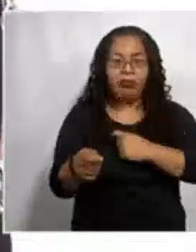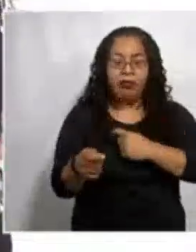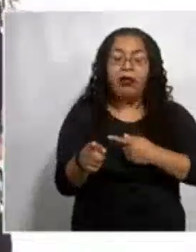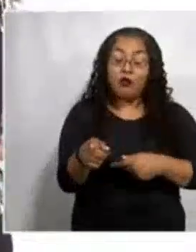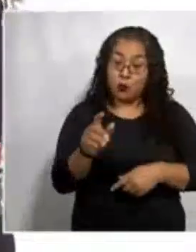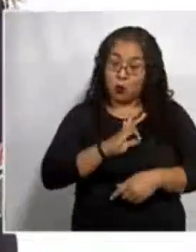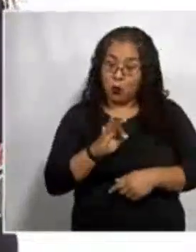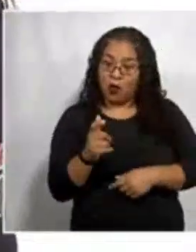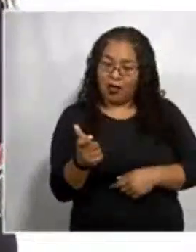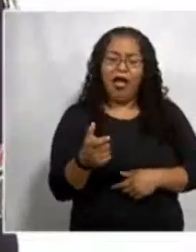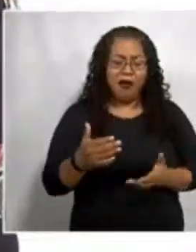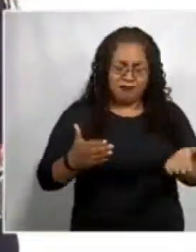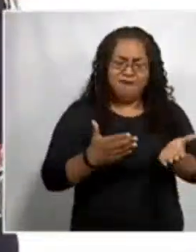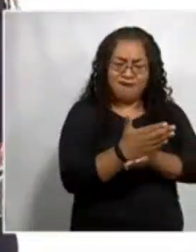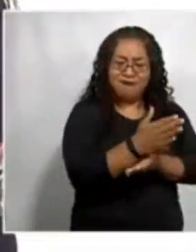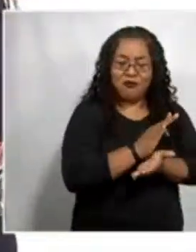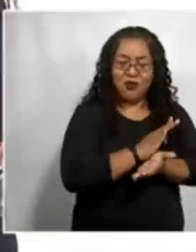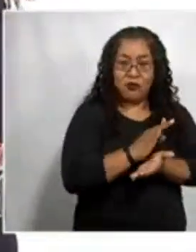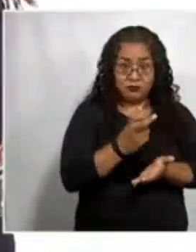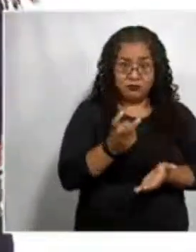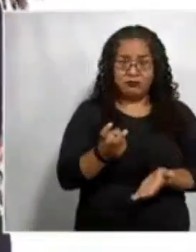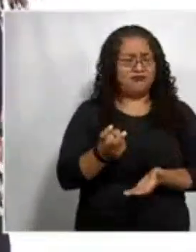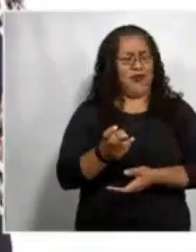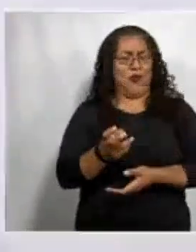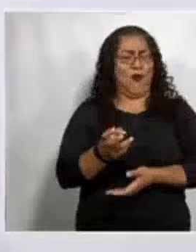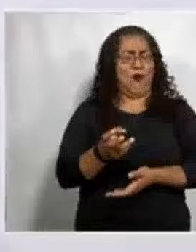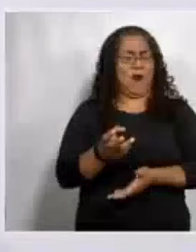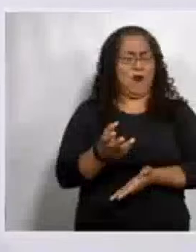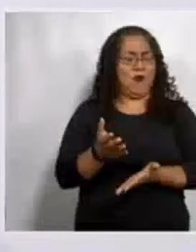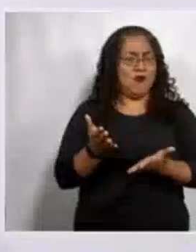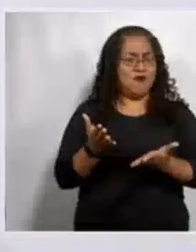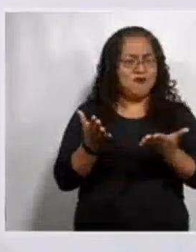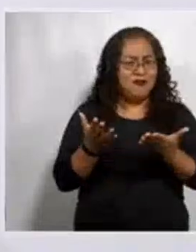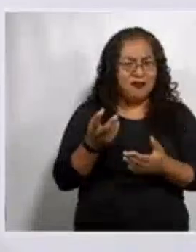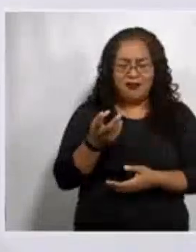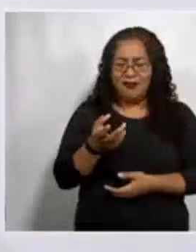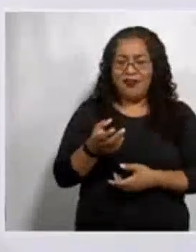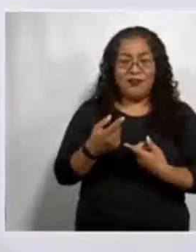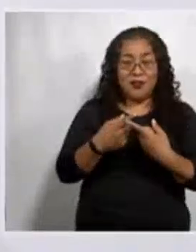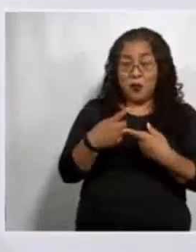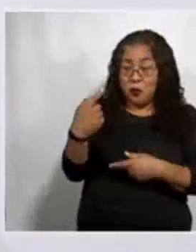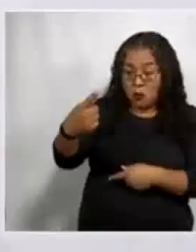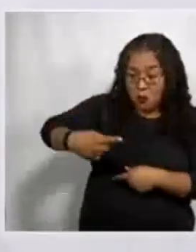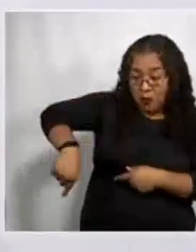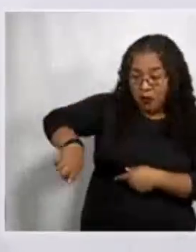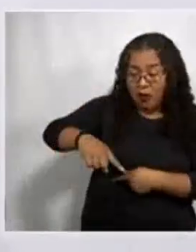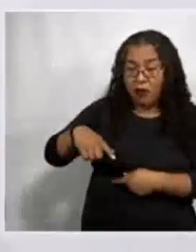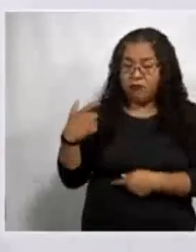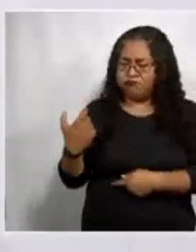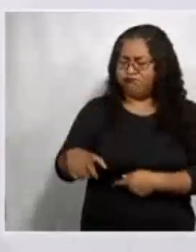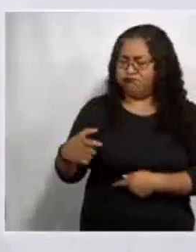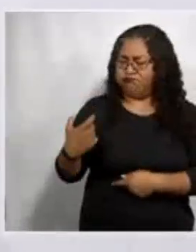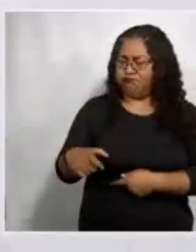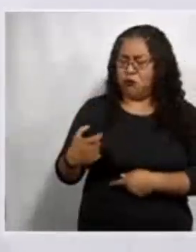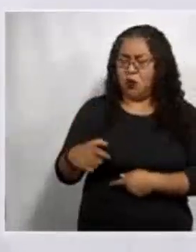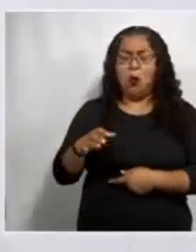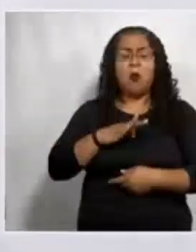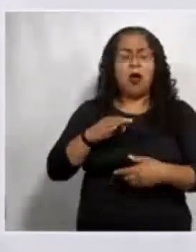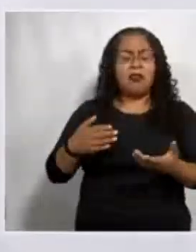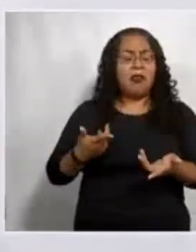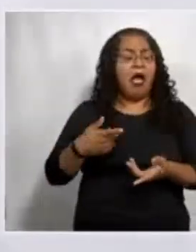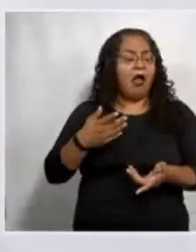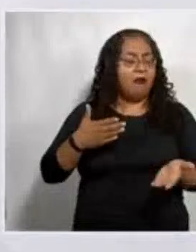tenga acceso. No es un privilegio para ningún mexicano o mexicana.